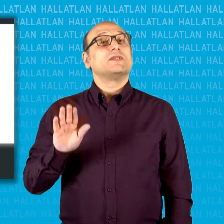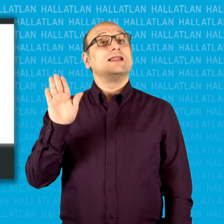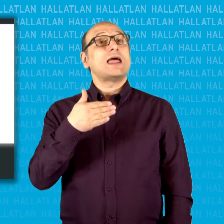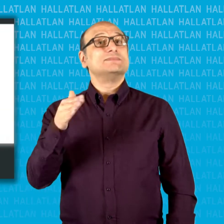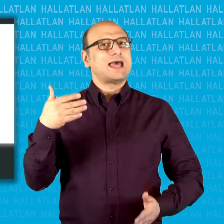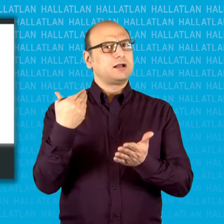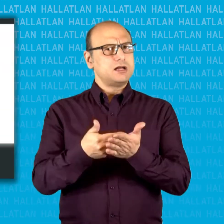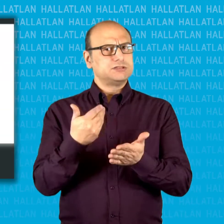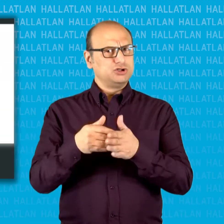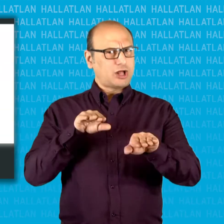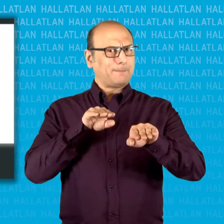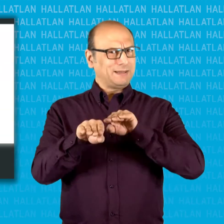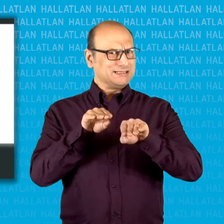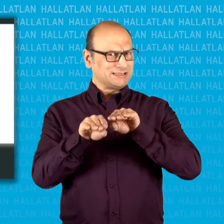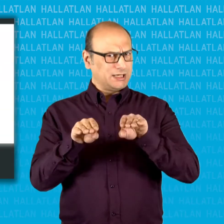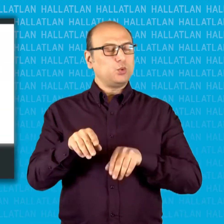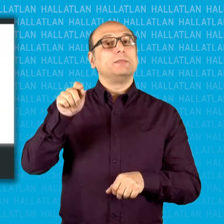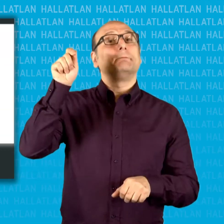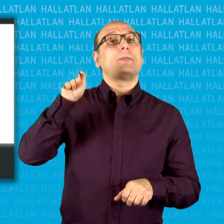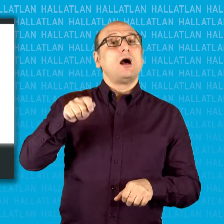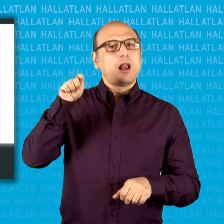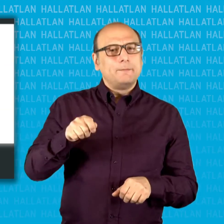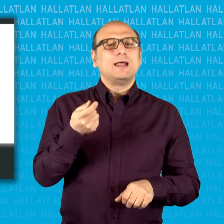A Nemzetgazdasági Minisztérium parlamenti